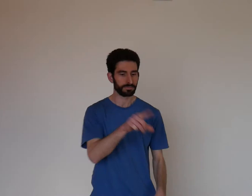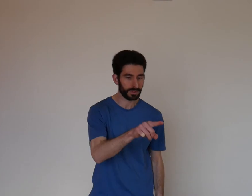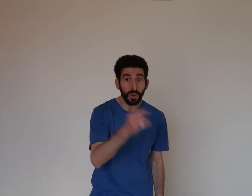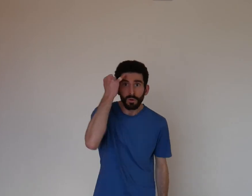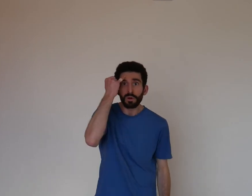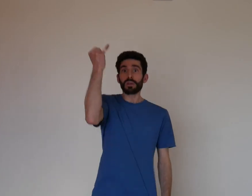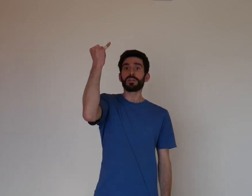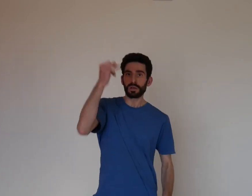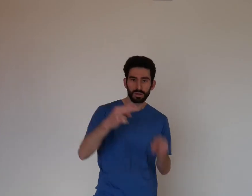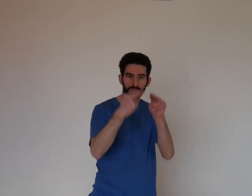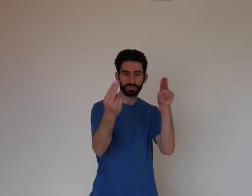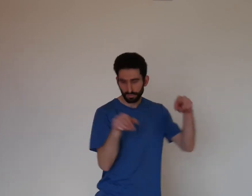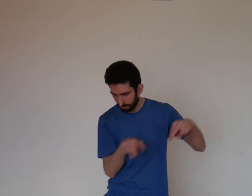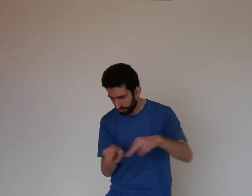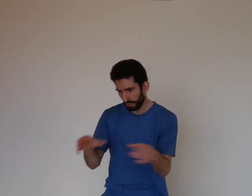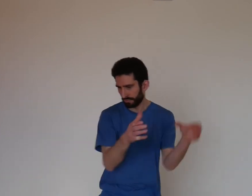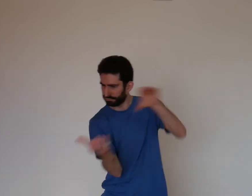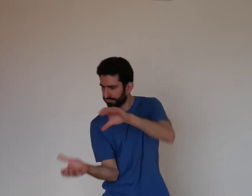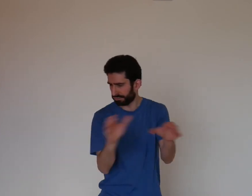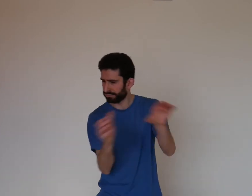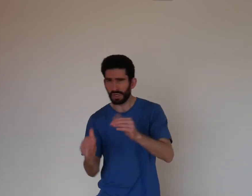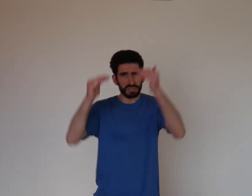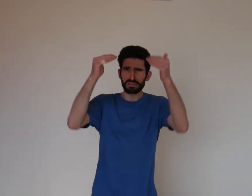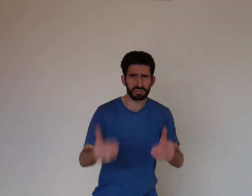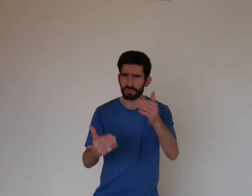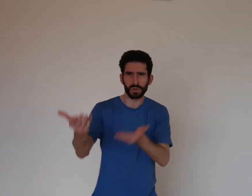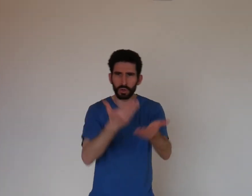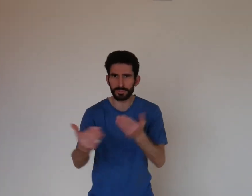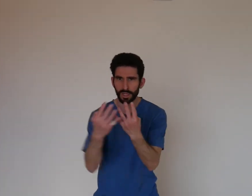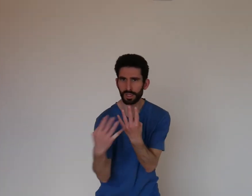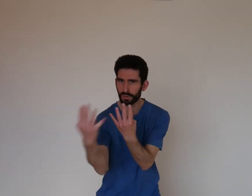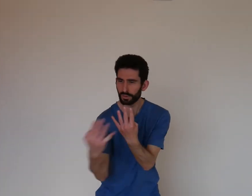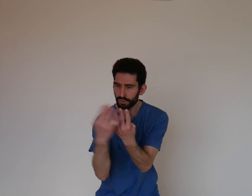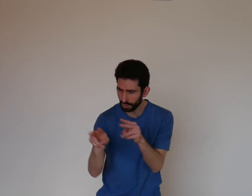A cette date, une idée a germé. On arrête de jeter dans le fleuve et à la place,